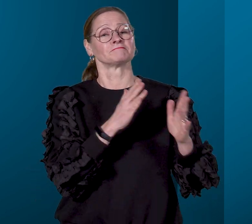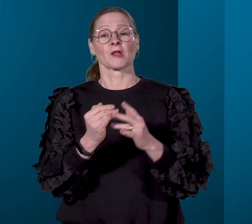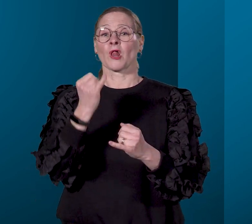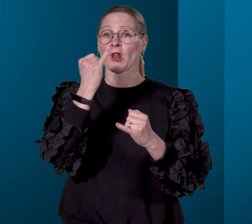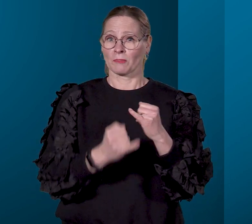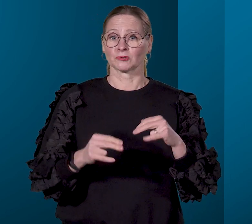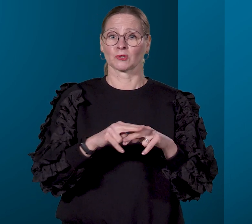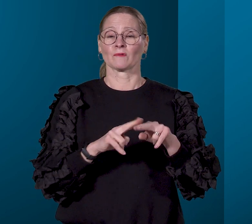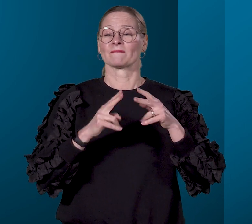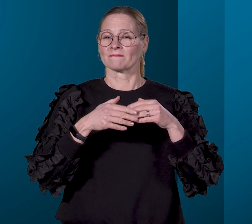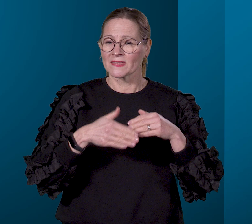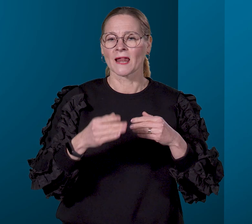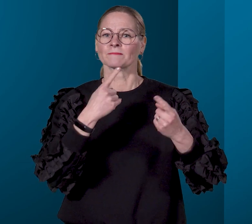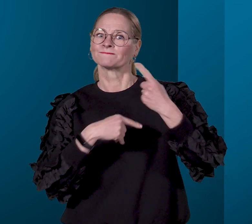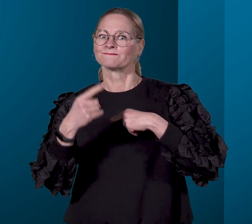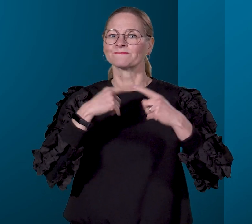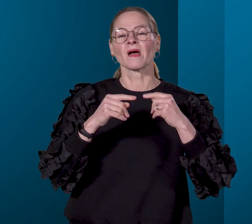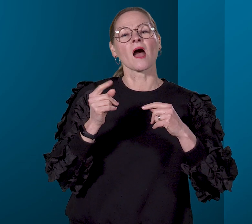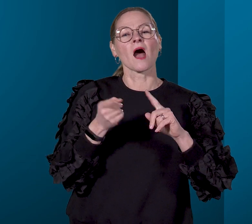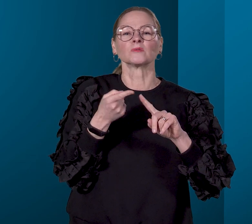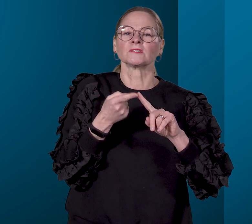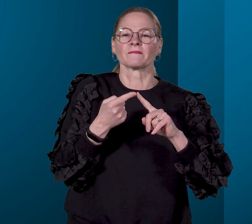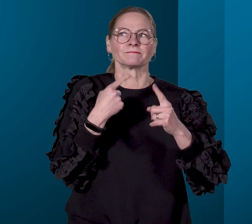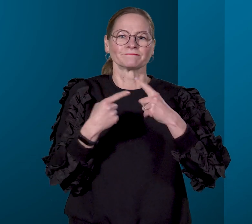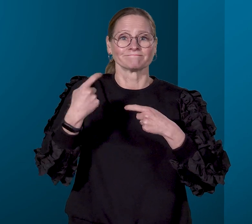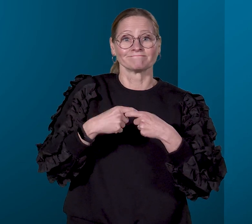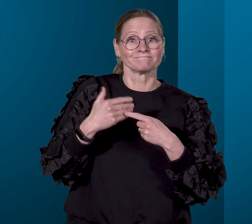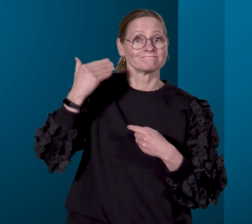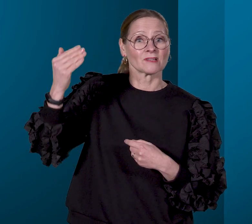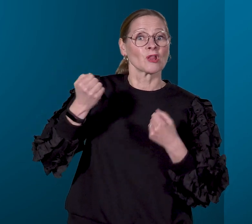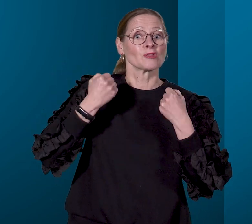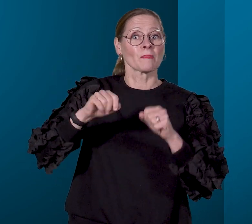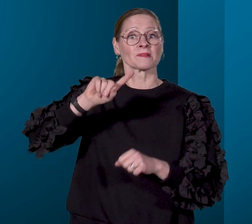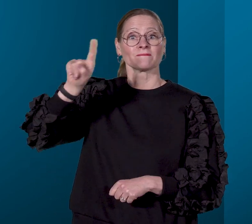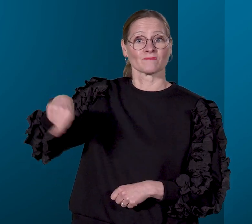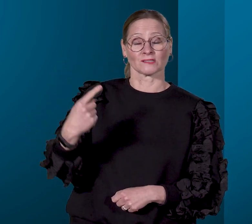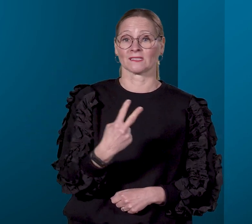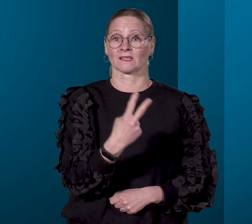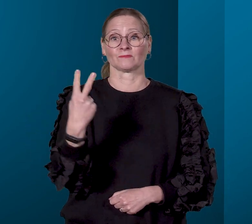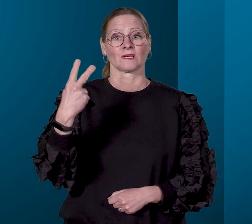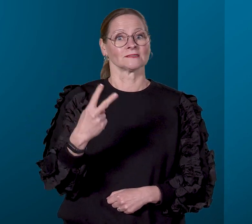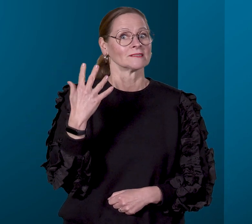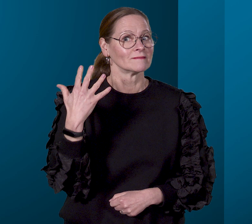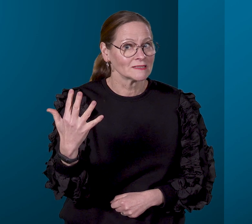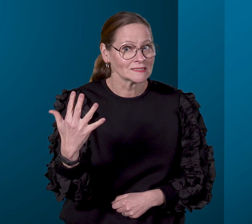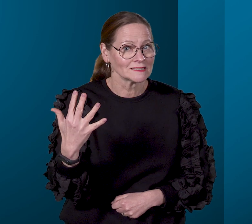Lopuksi kokouksessa käytiin vielä alustava keskustelu toimintavuodesta 2025.